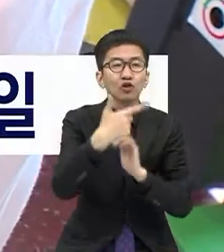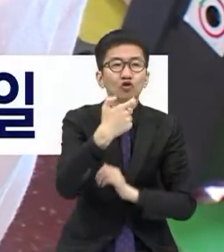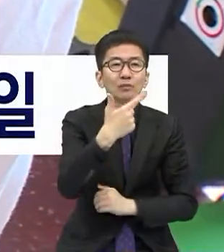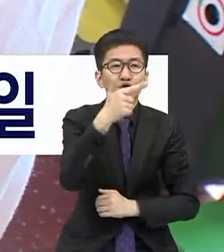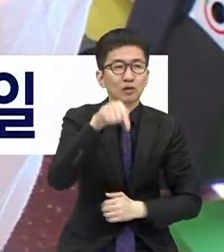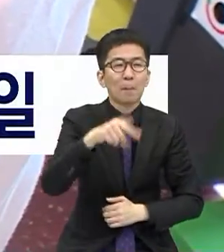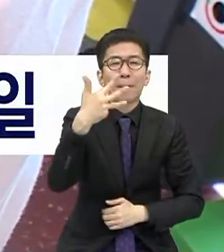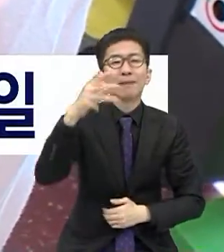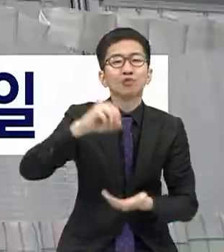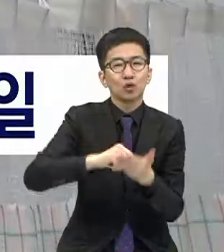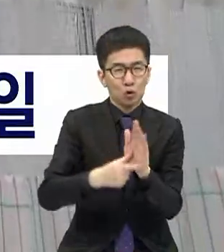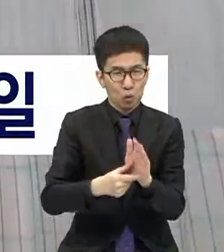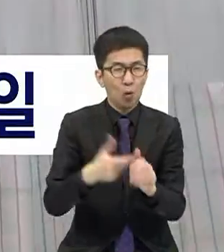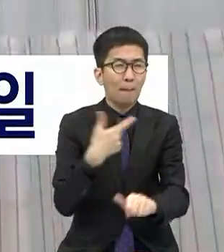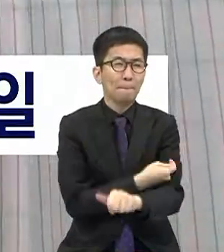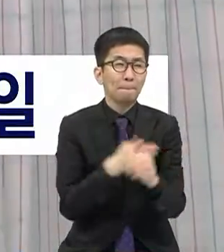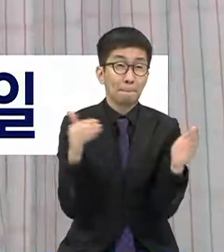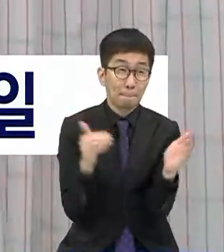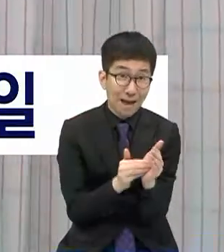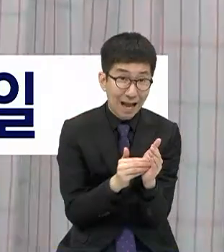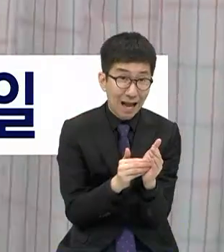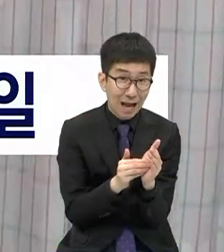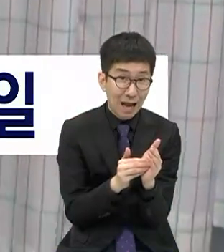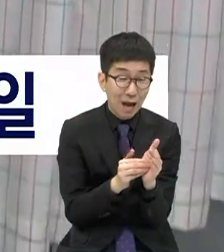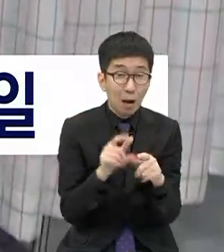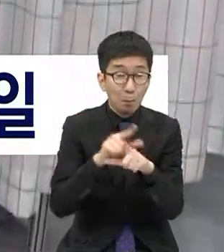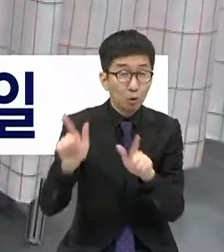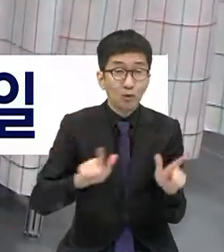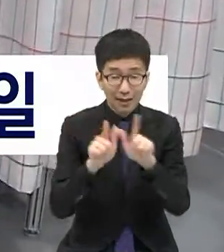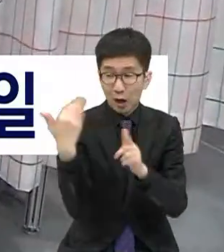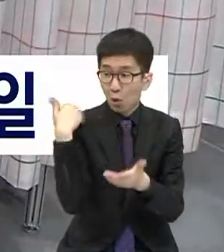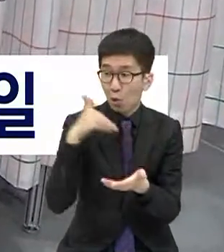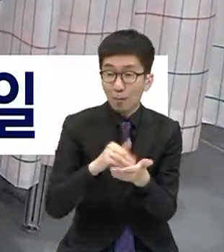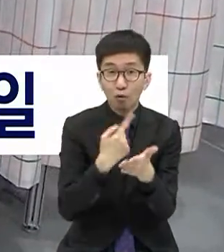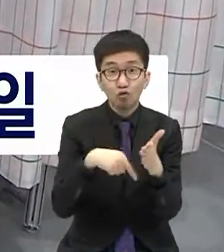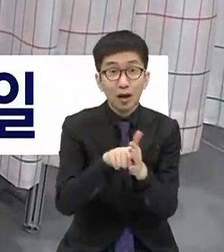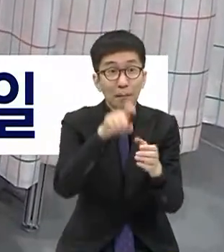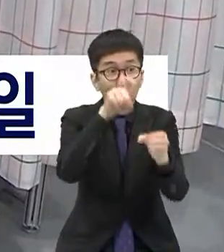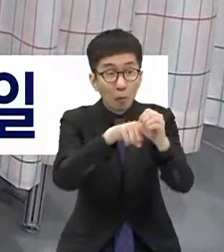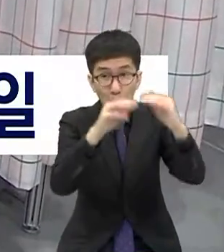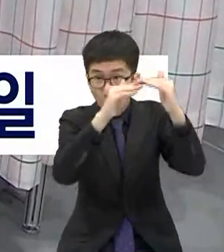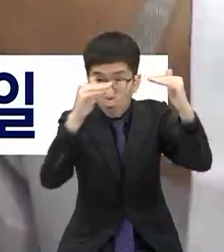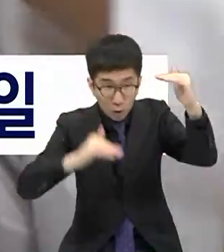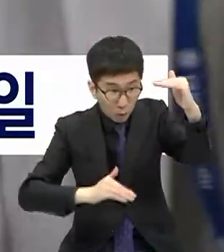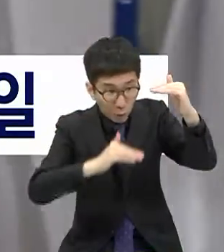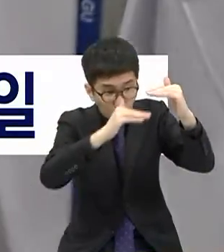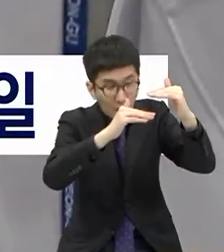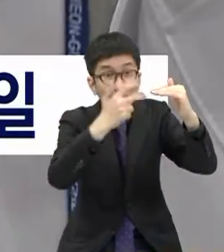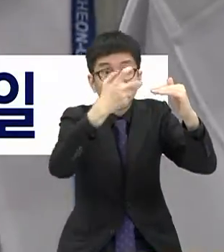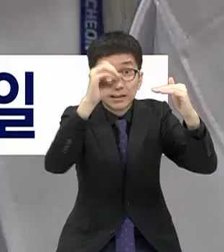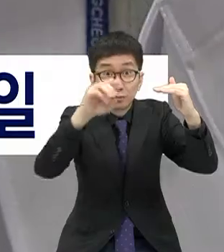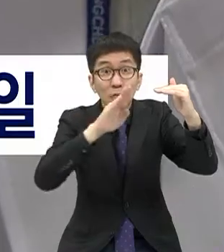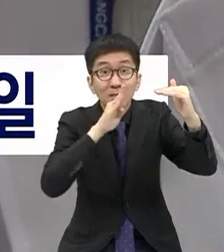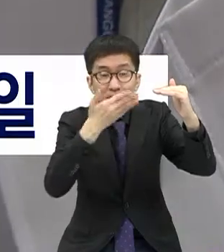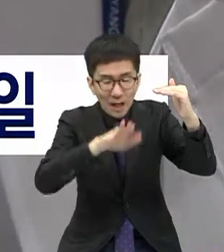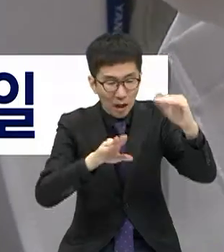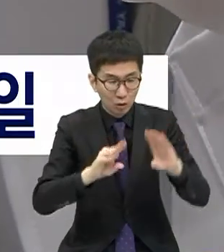단계적 일상 회복의 전제 조건인 접종 완료율 70% 달성 시점은 이르면 이번 주 토요일이 될 전망입니다.